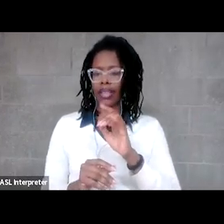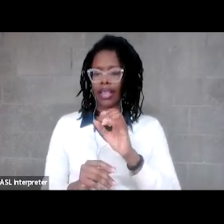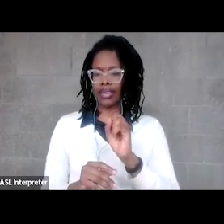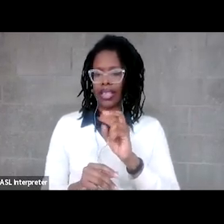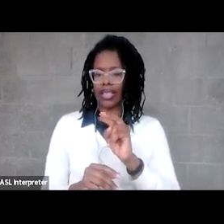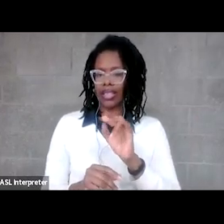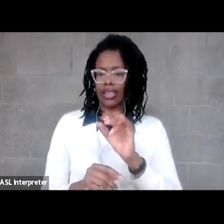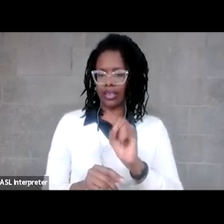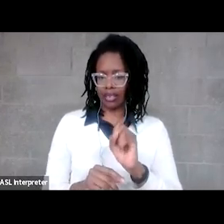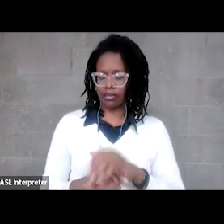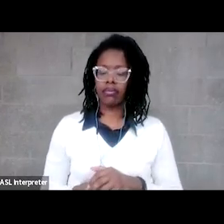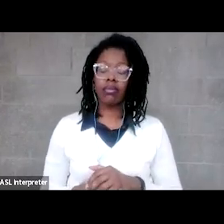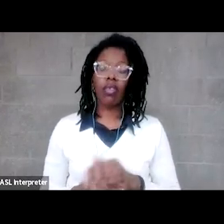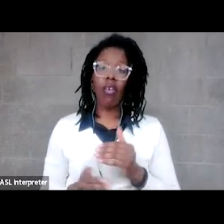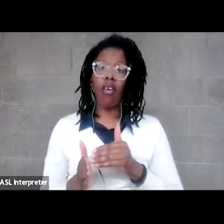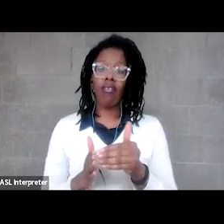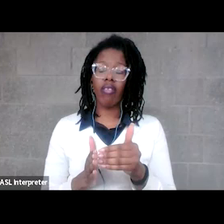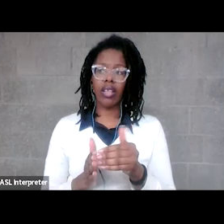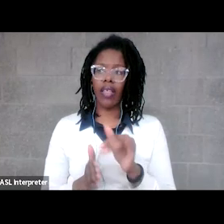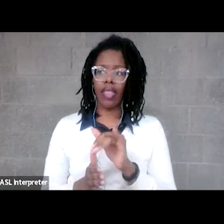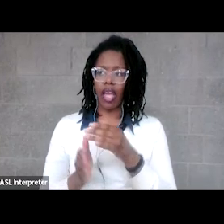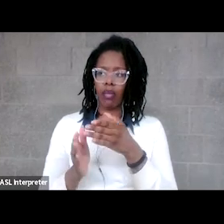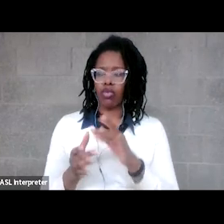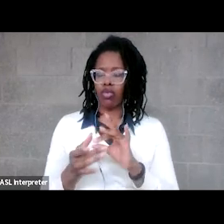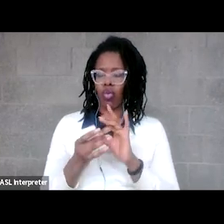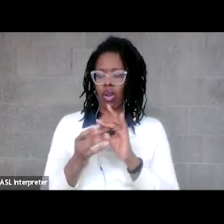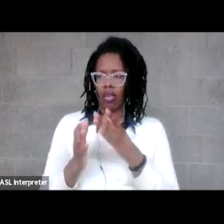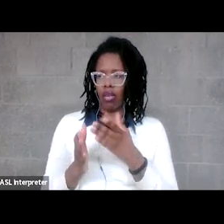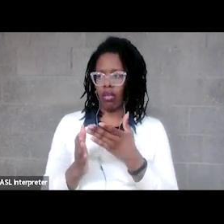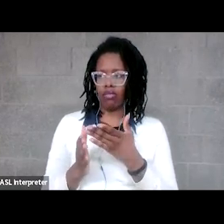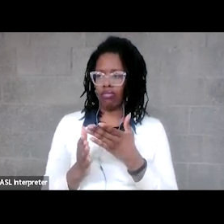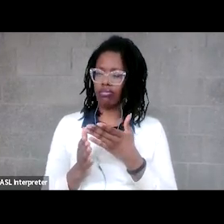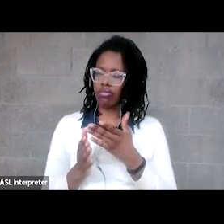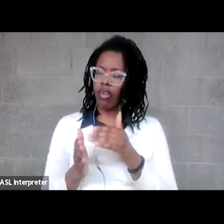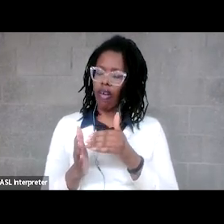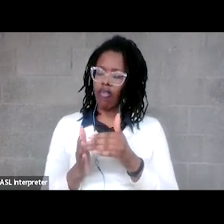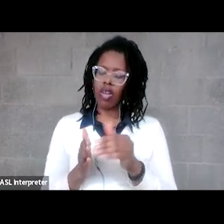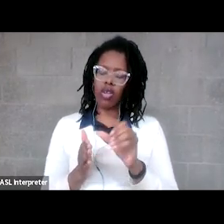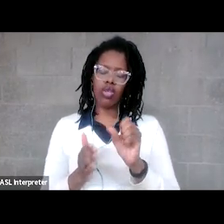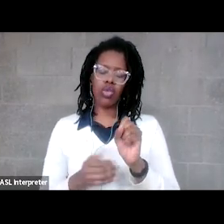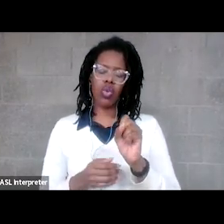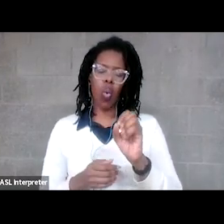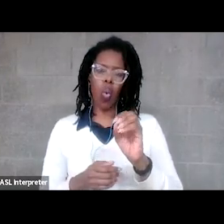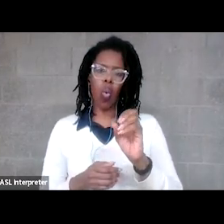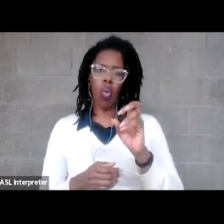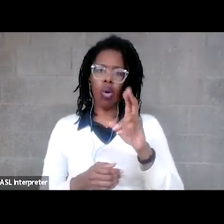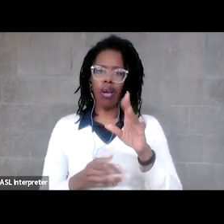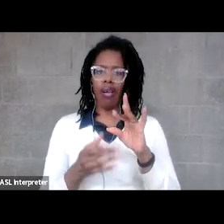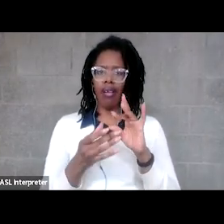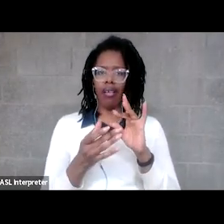A menudo, este enlace o coordinador de personas sin hogar también es el contacto de SOAR, es la persona con la que nuestros practicantes entrenados en SOAR